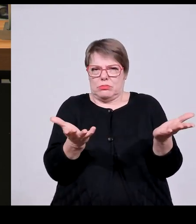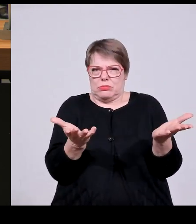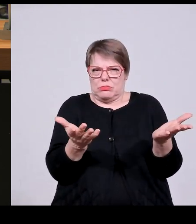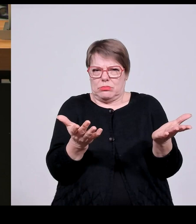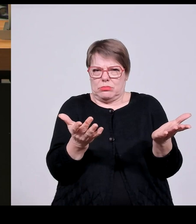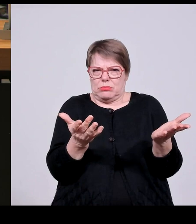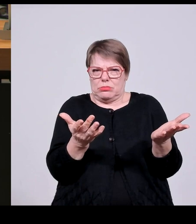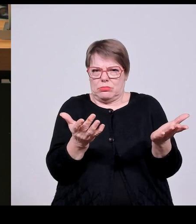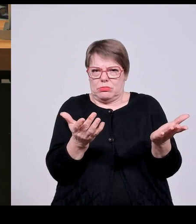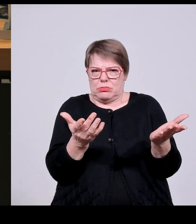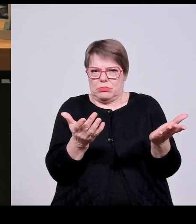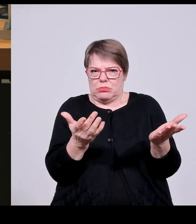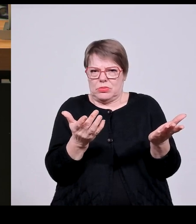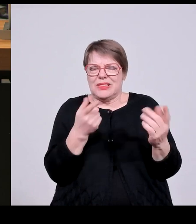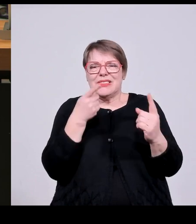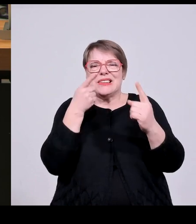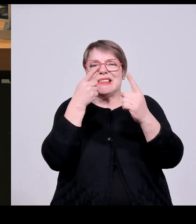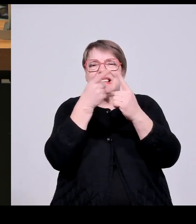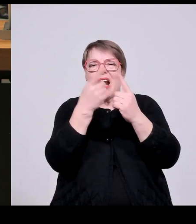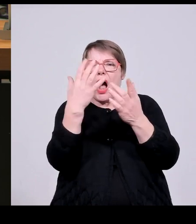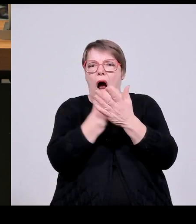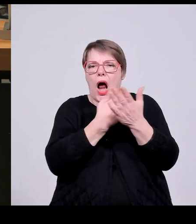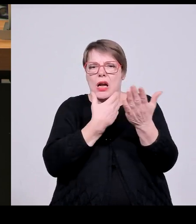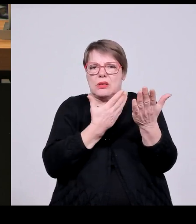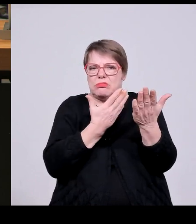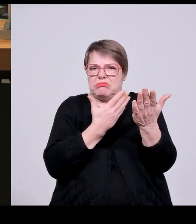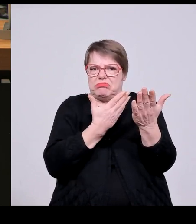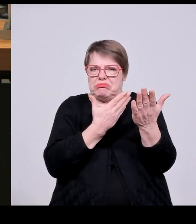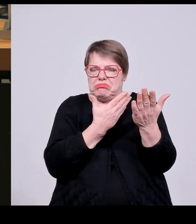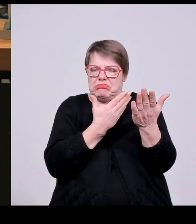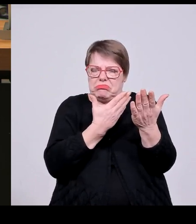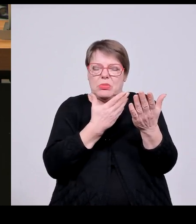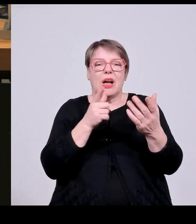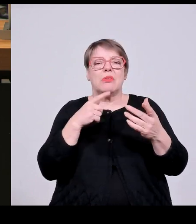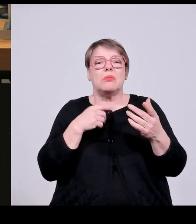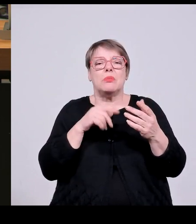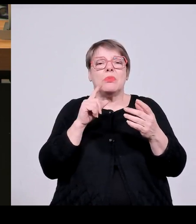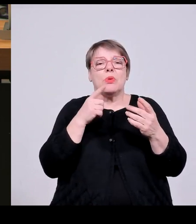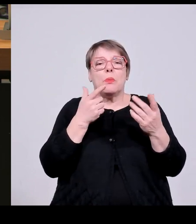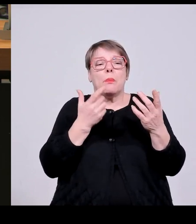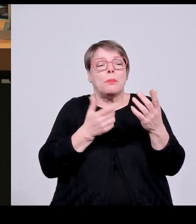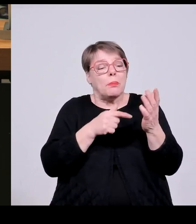auch gerne weiterentwickeln. Das müssen wir gemeinsam mit den sehr engagierten Kleinengärtnerinnen und Kleingärtner machen,